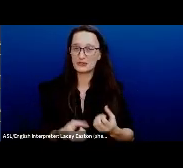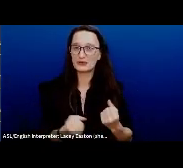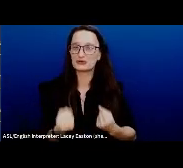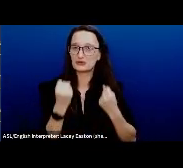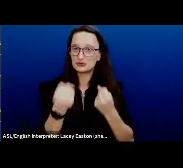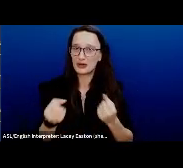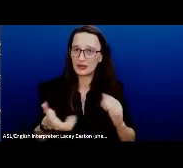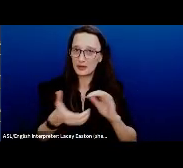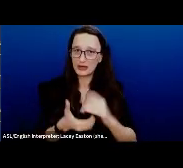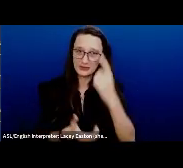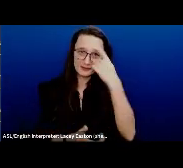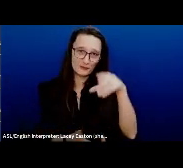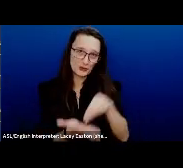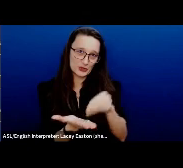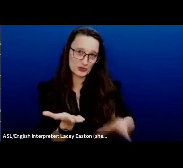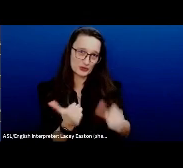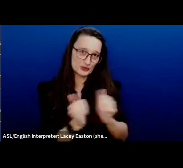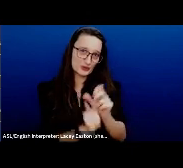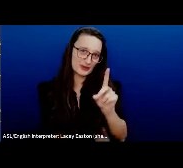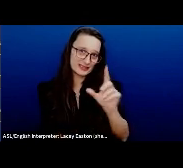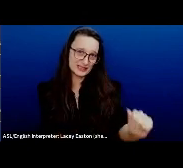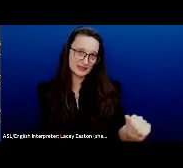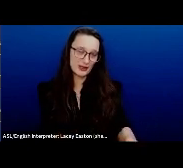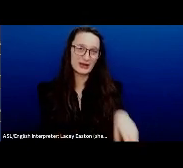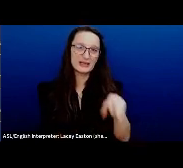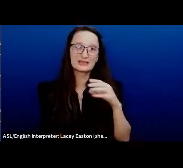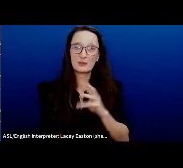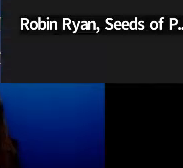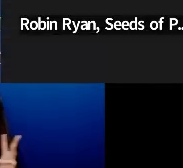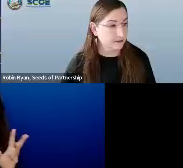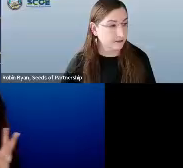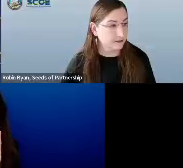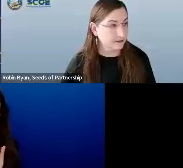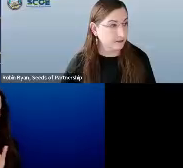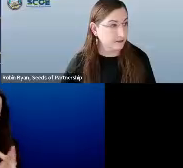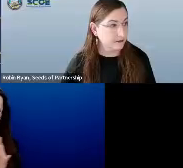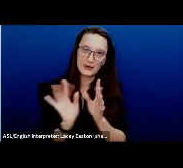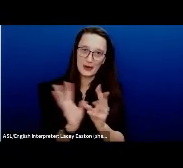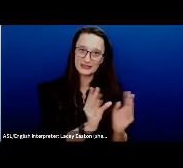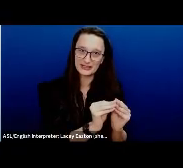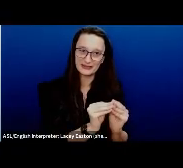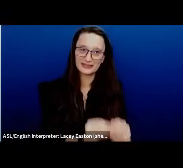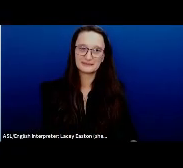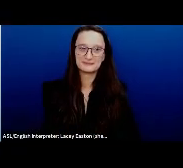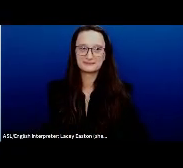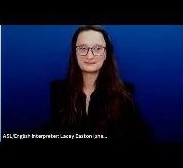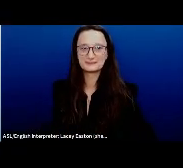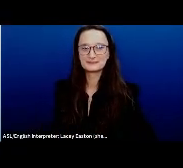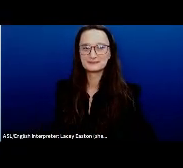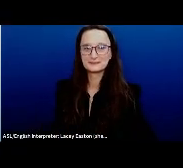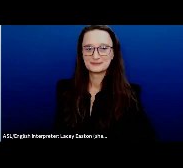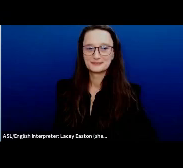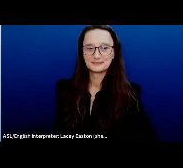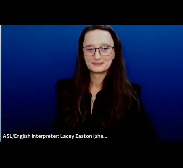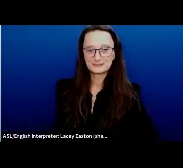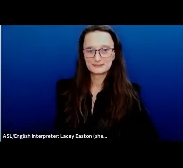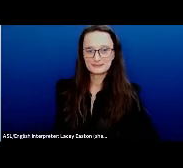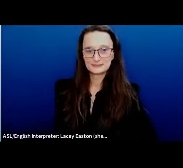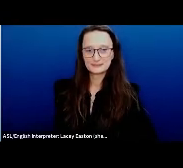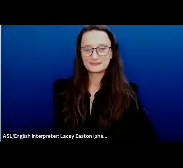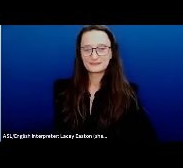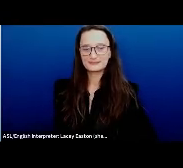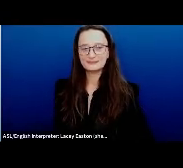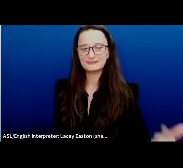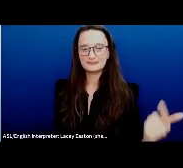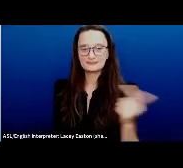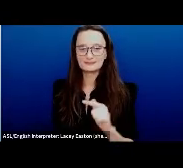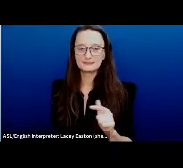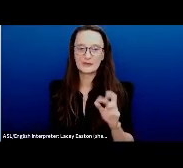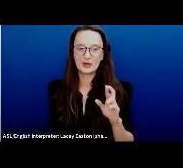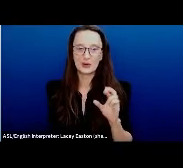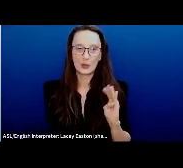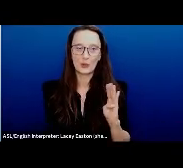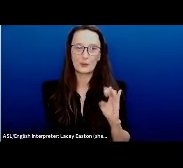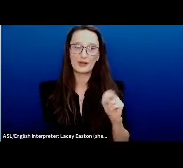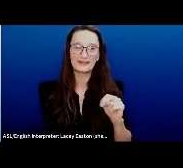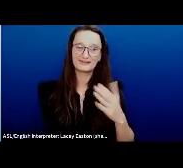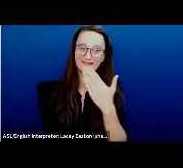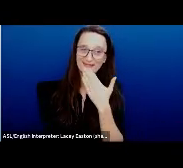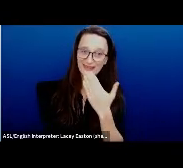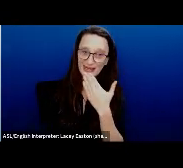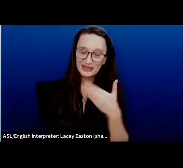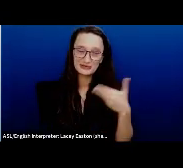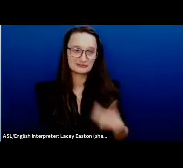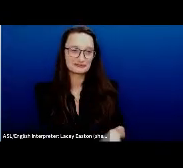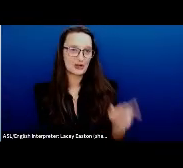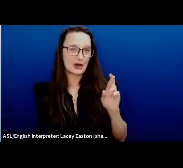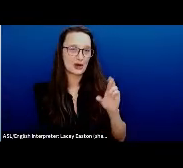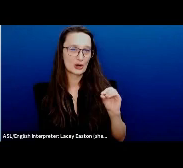Gracias, Dra. Heenan, mi nombre es Robin Ryan y soy coordinador del